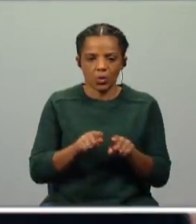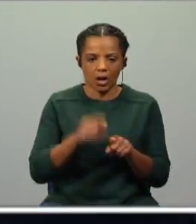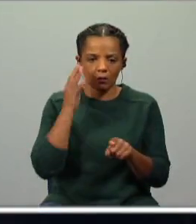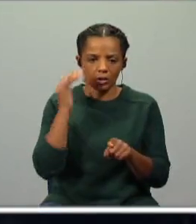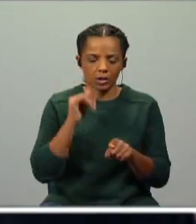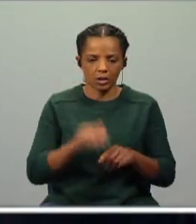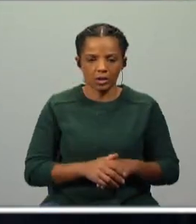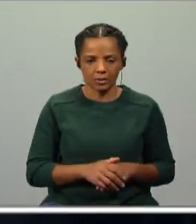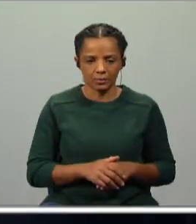do outro lado